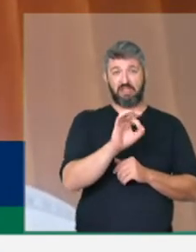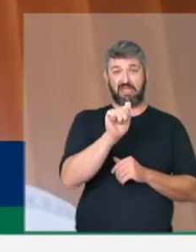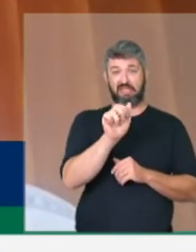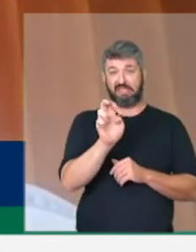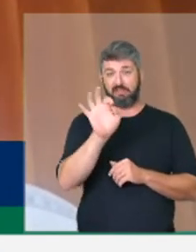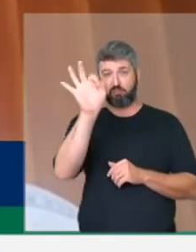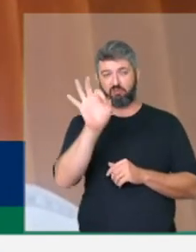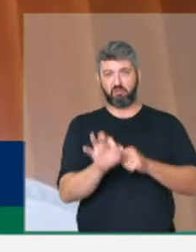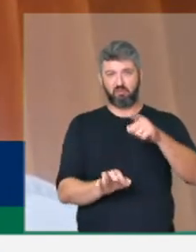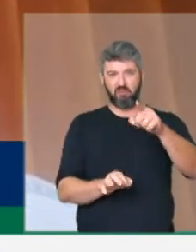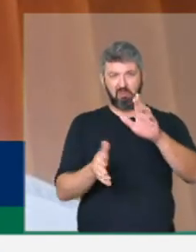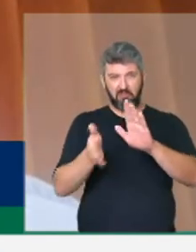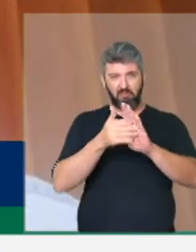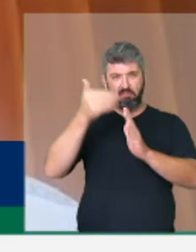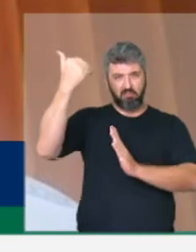BLICOS, PORQUE ESSAS DEBÊNTURES FORAM TODAS